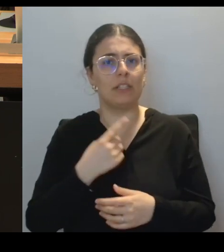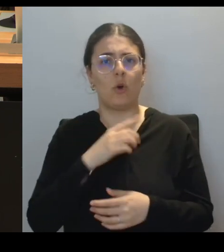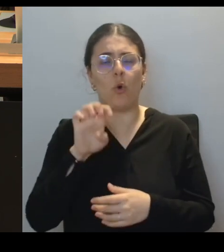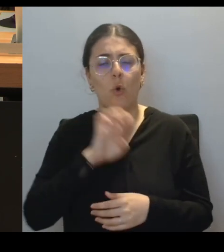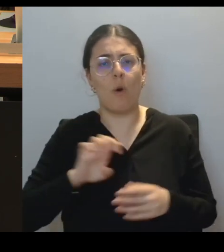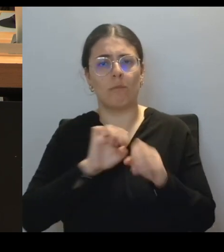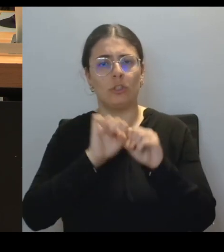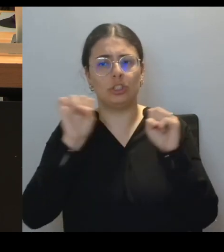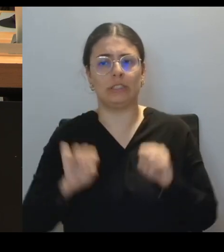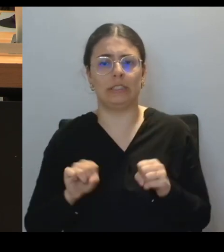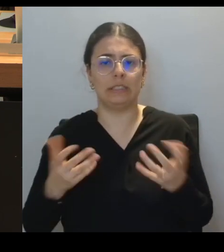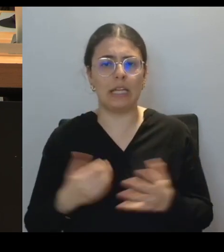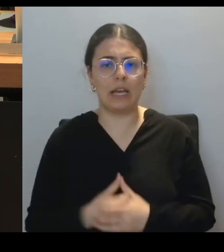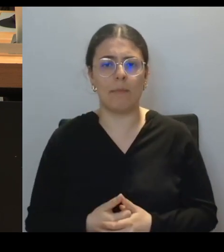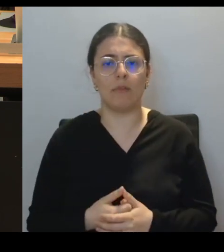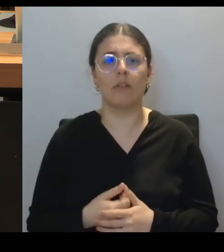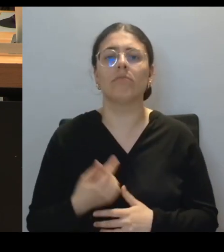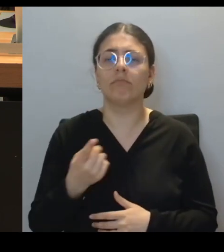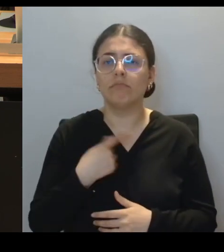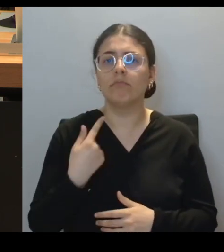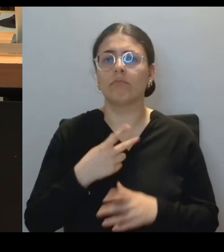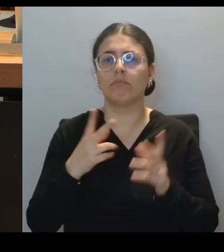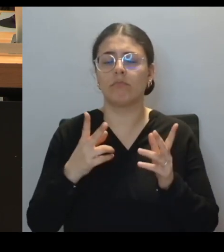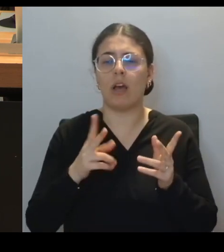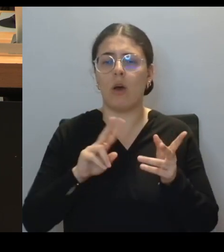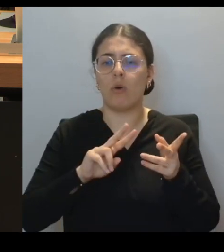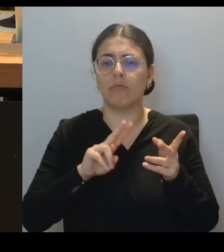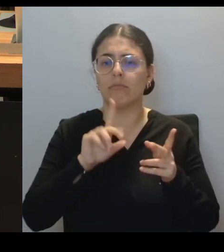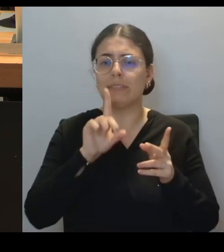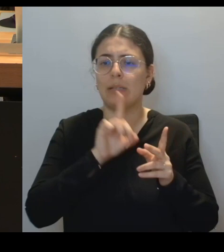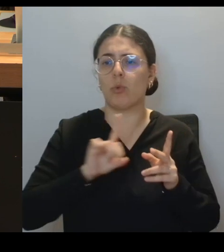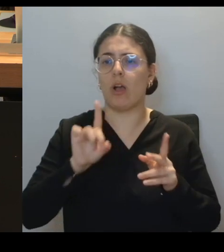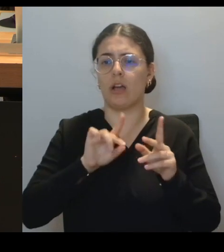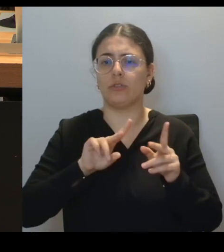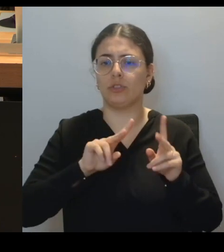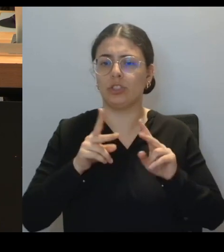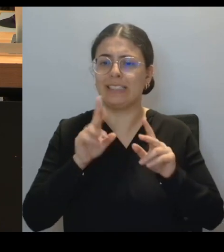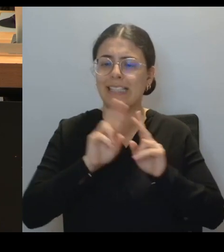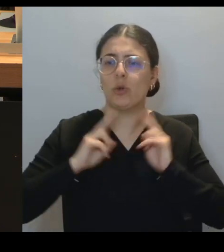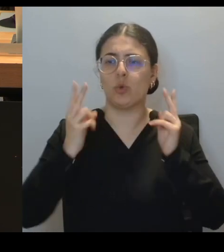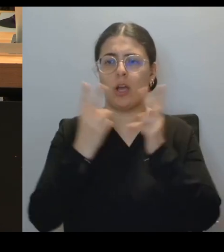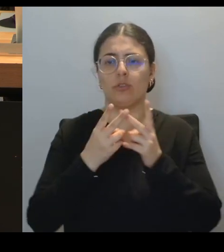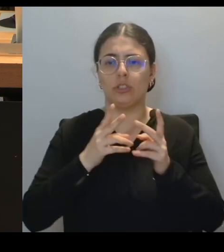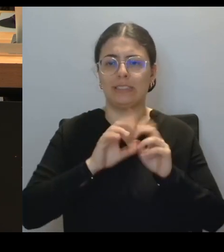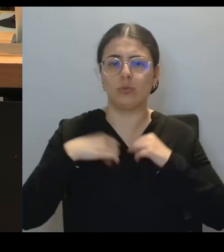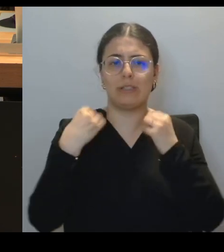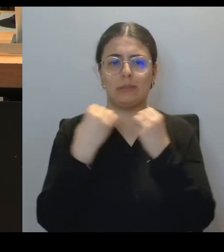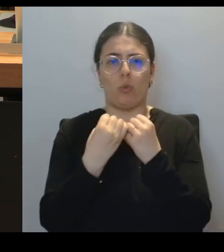geografischen Lage auch auf Grund der geografischen Lage auch darauf angewiesen sein, dass wir eine stärkere Vernetzung der